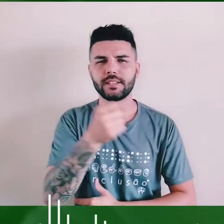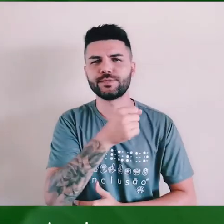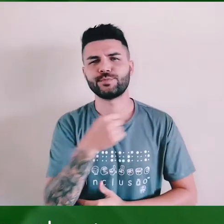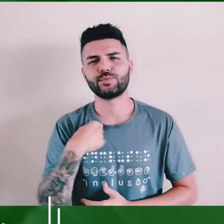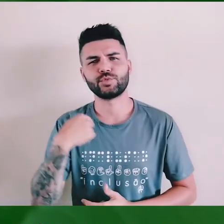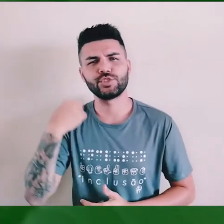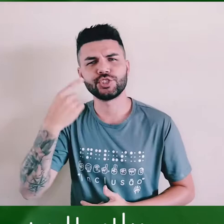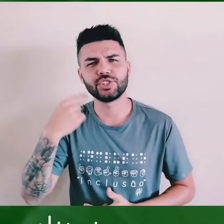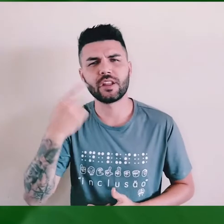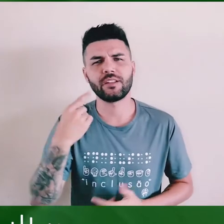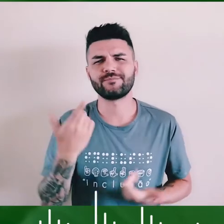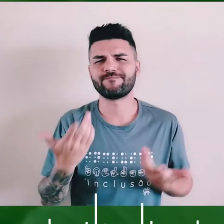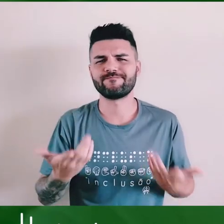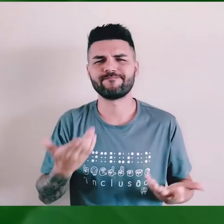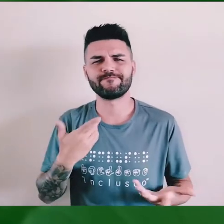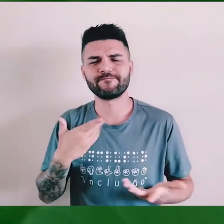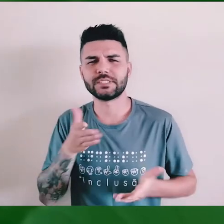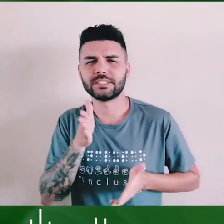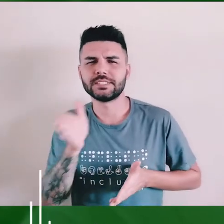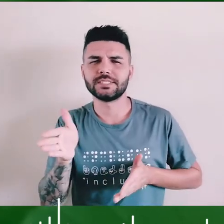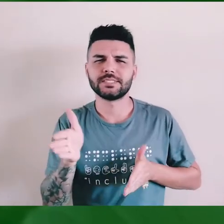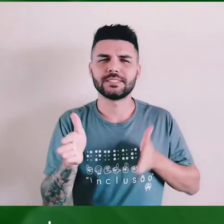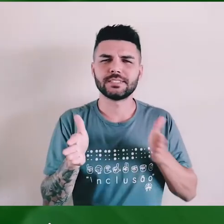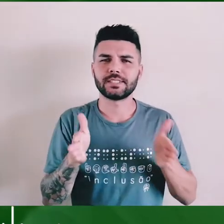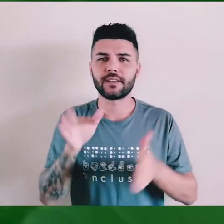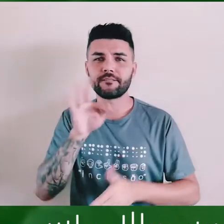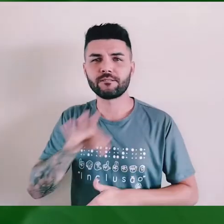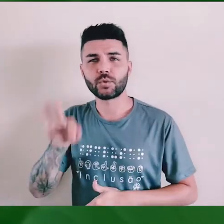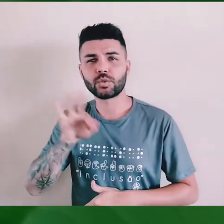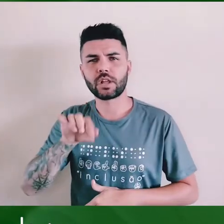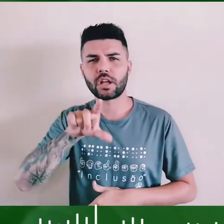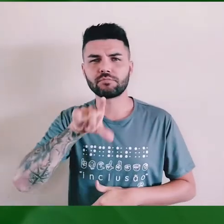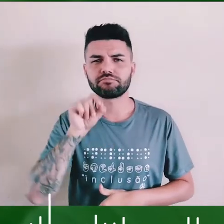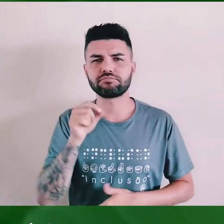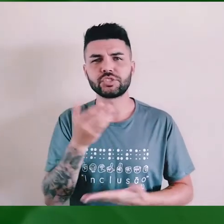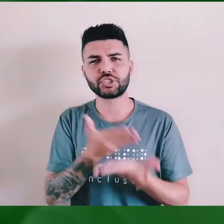para alguma outra situação de exatas? Então eu não tive isso, mas em compensação, o